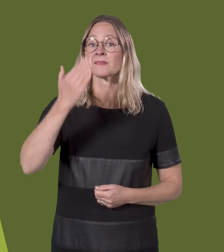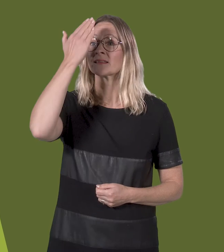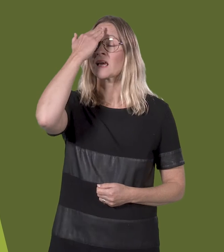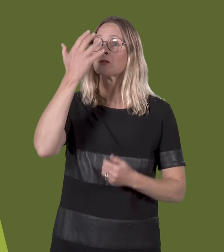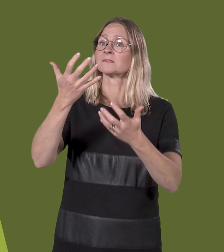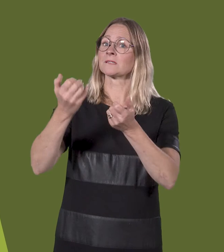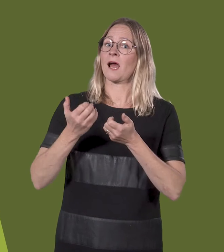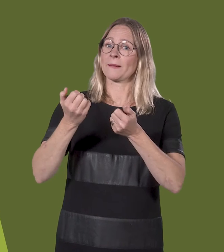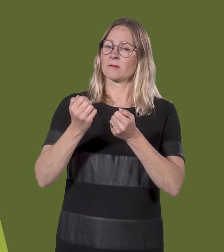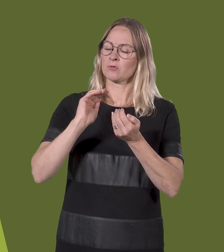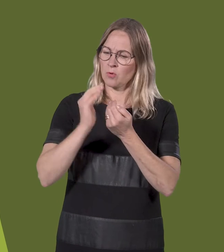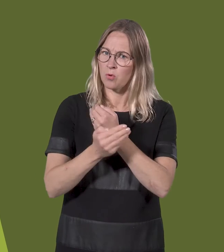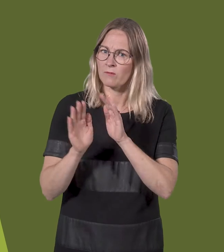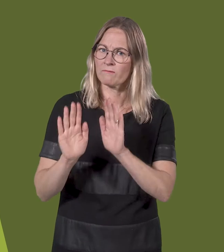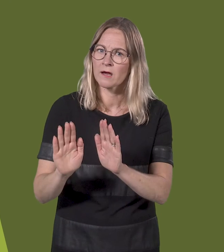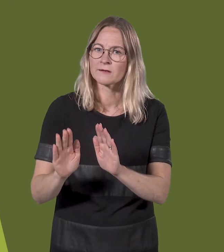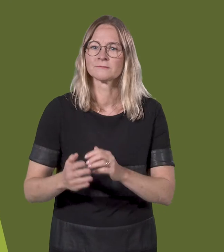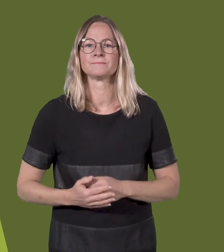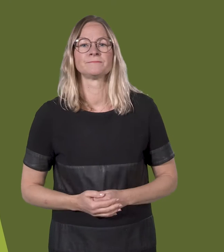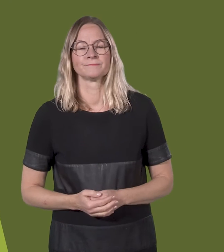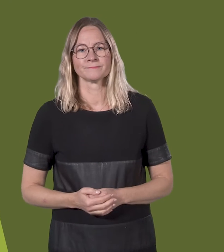Tiedonsaannin turvaaminen.